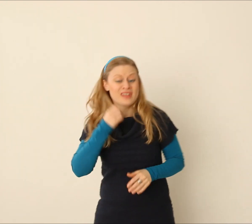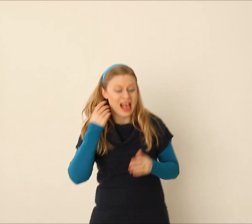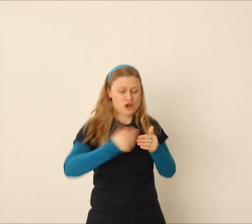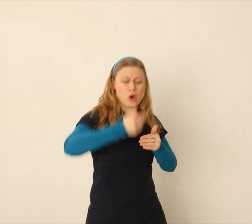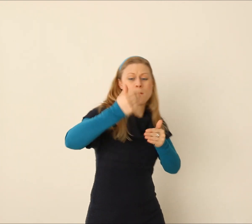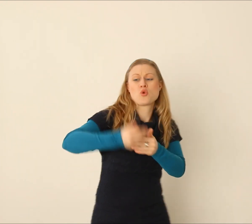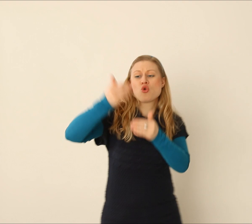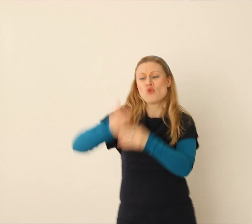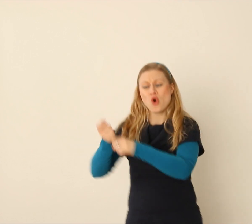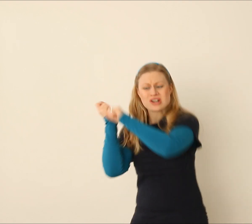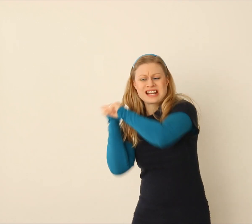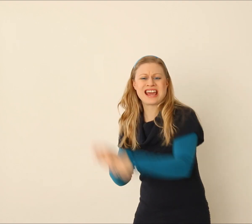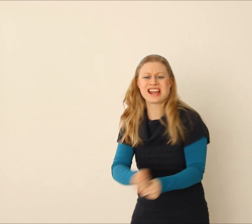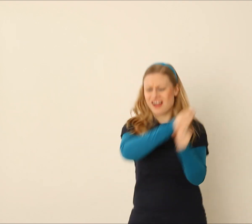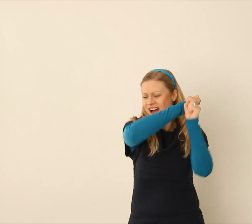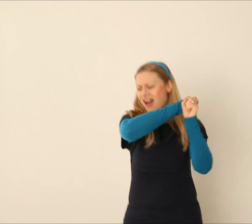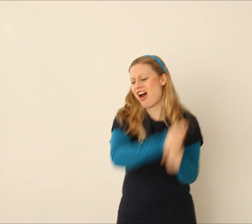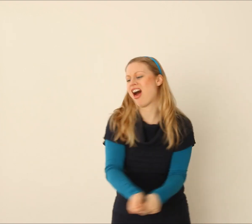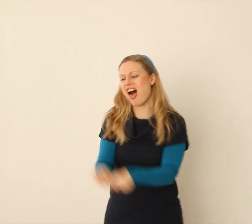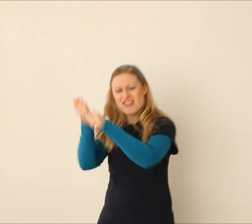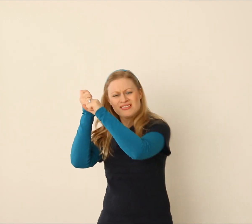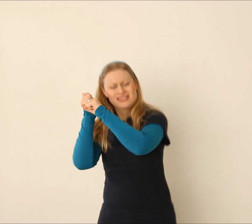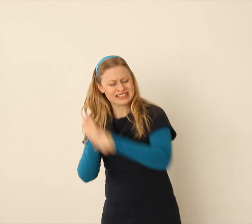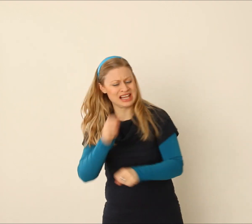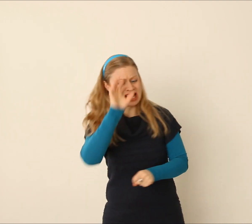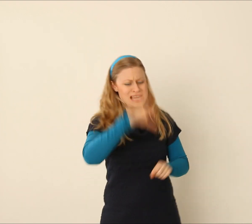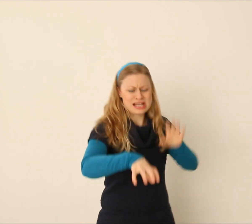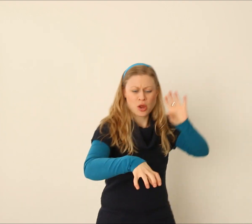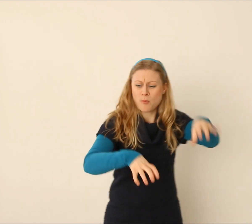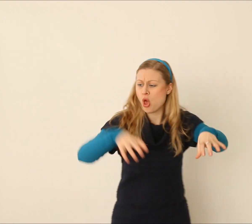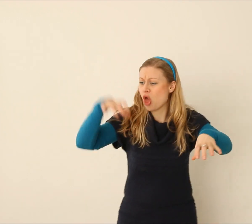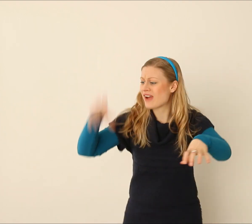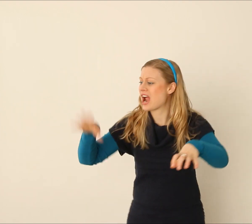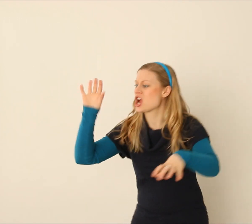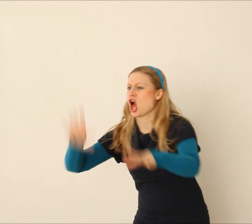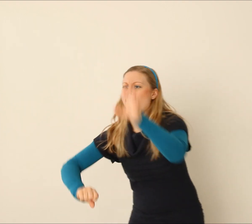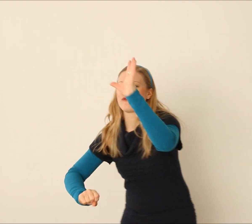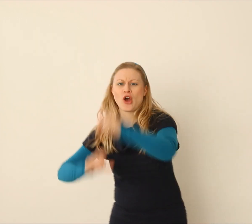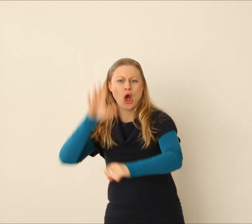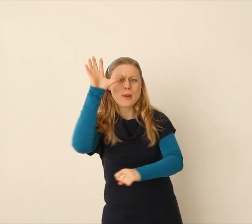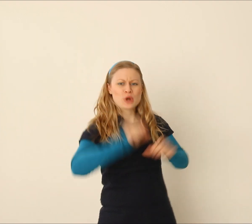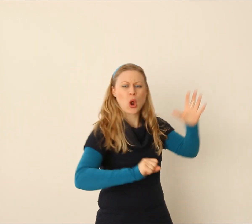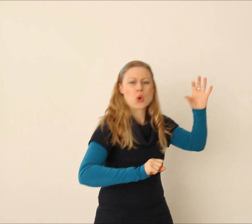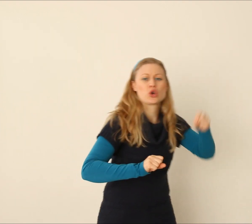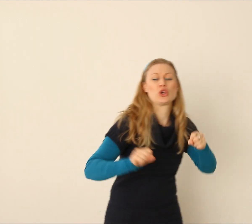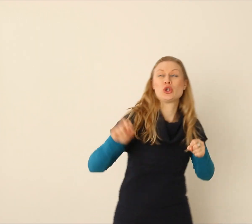Elke muur wordt neergehaald, ieder bolwerk afgebroken.